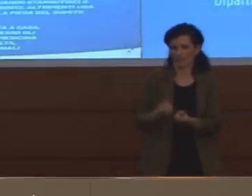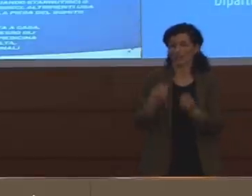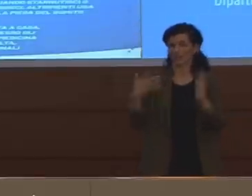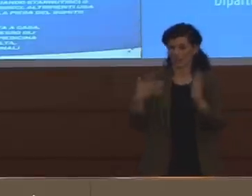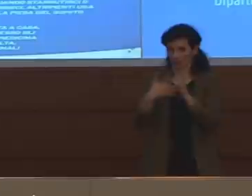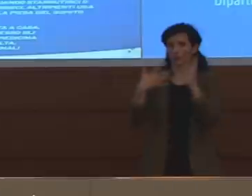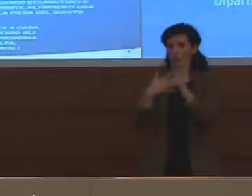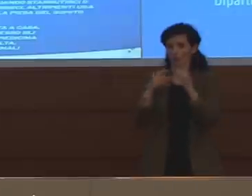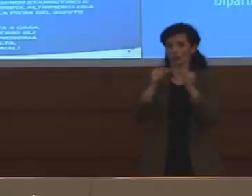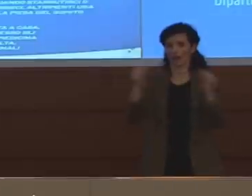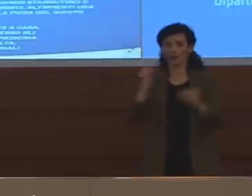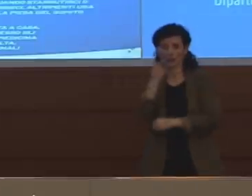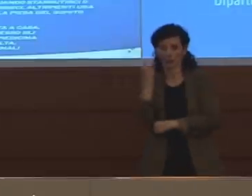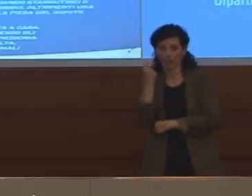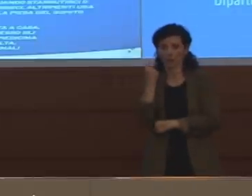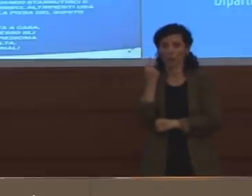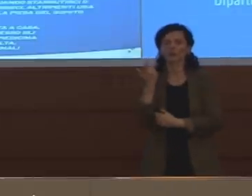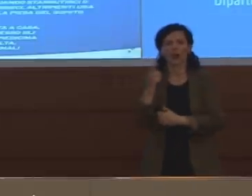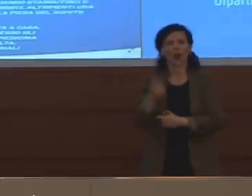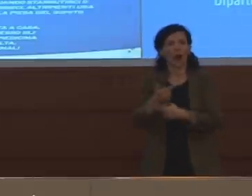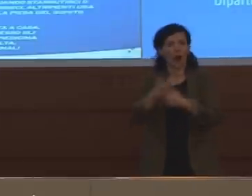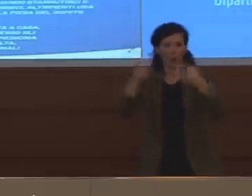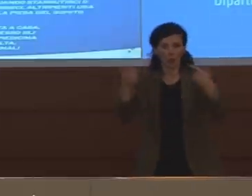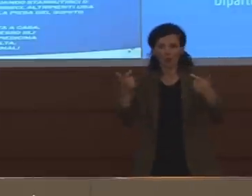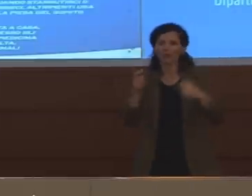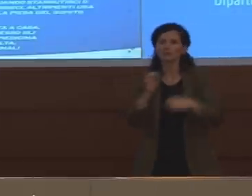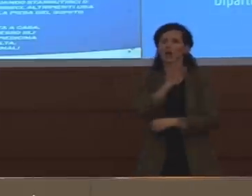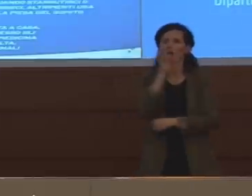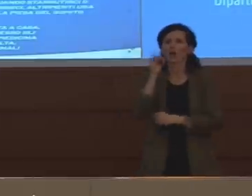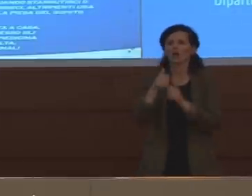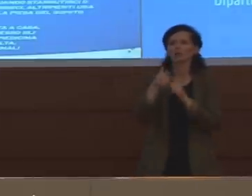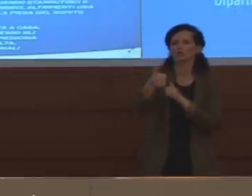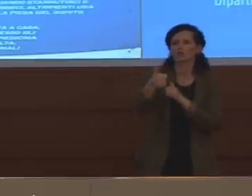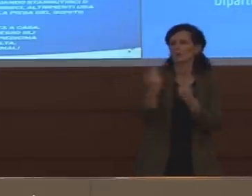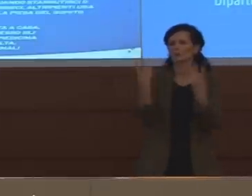Oppure sarà un isolamento? Insomma, come pensate di organizzarvi? Grazie.